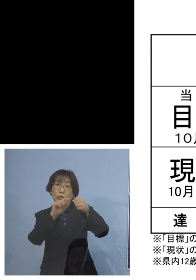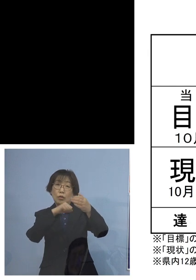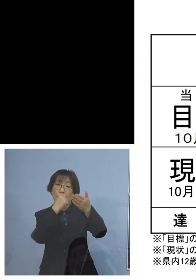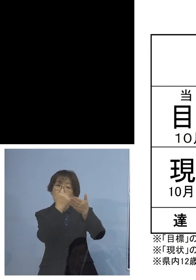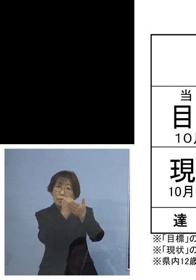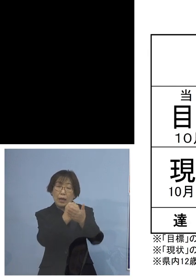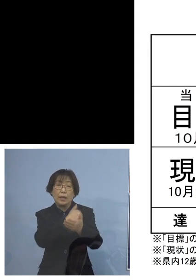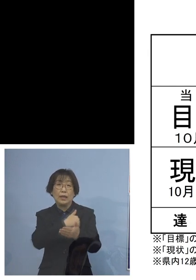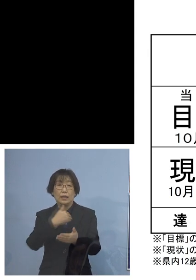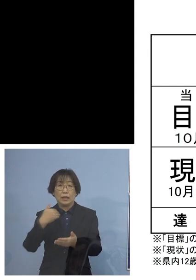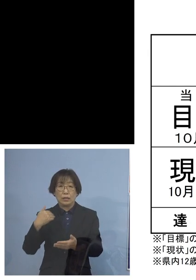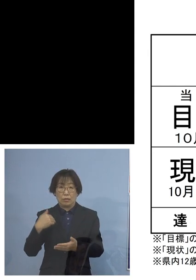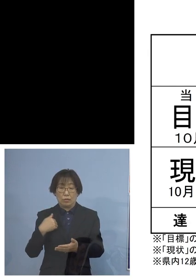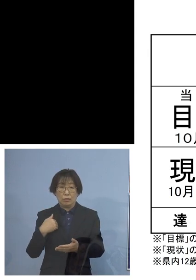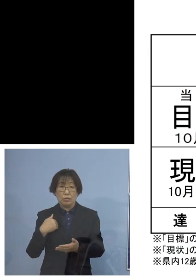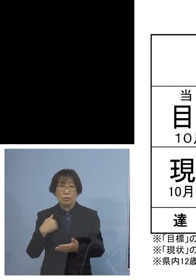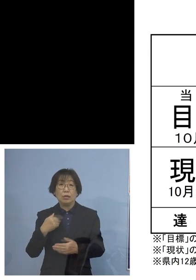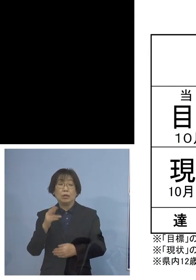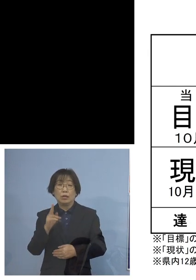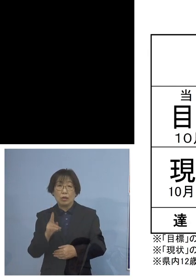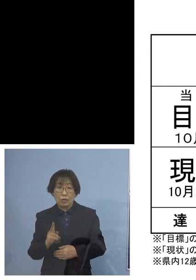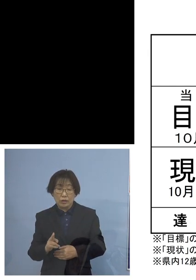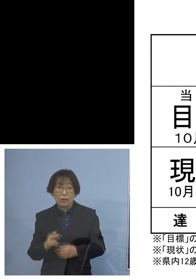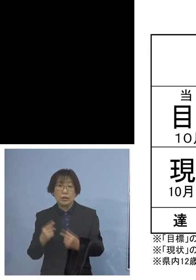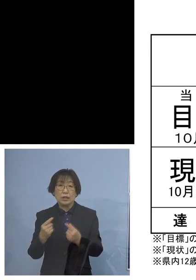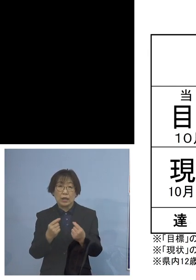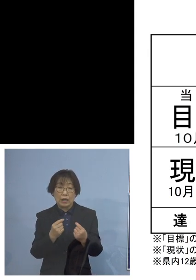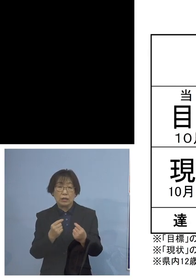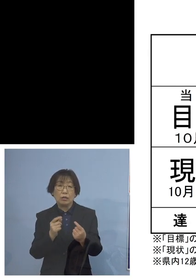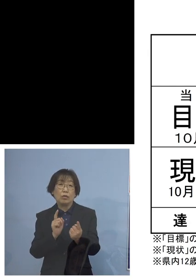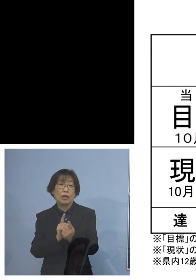ということで しっかりと対応を進めて参ります